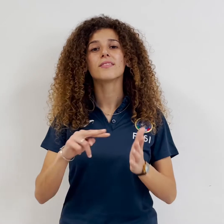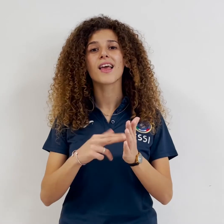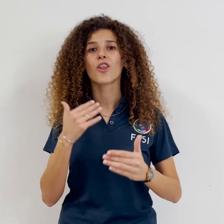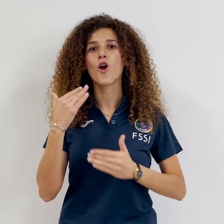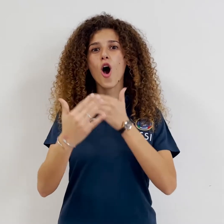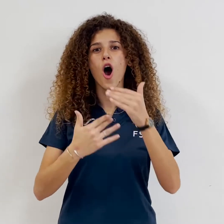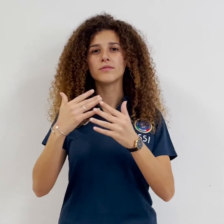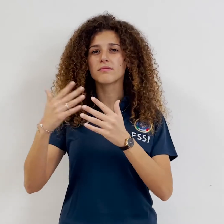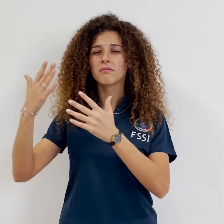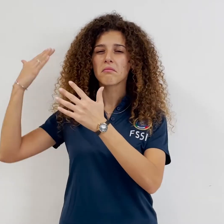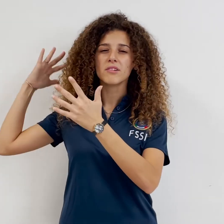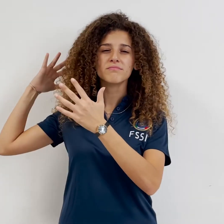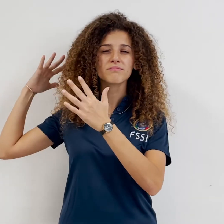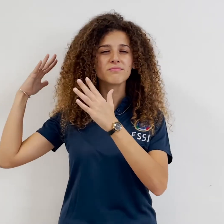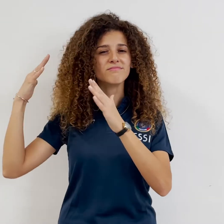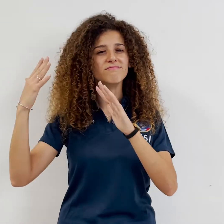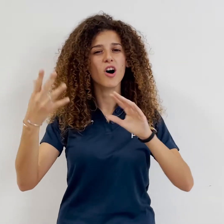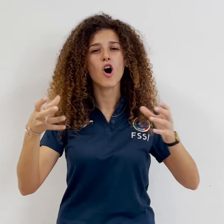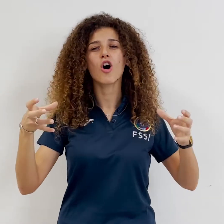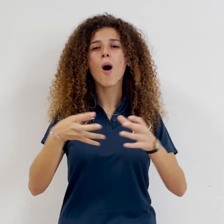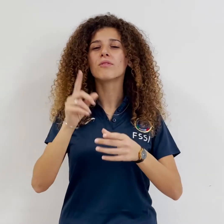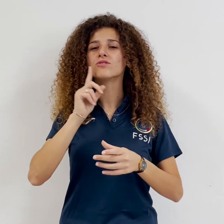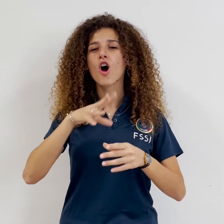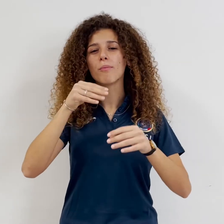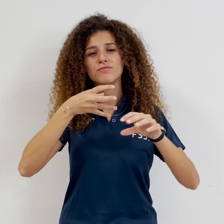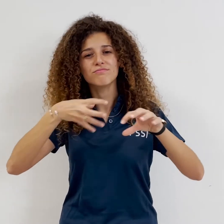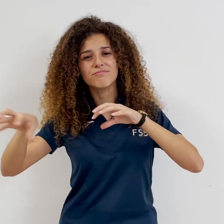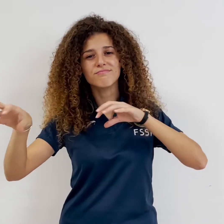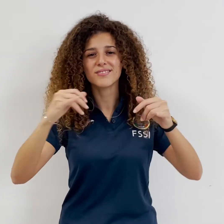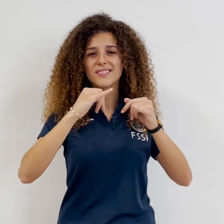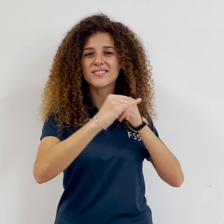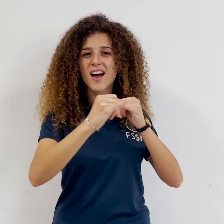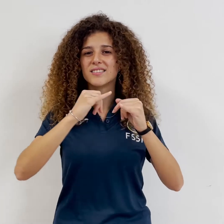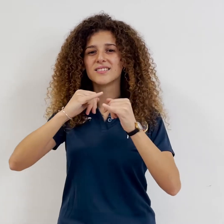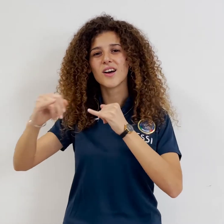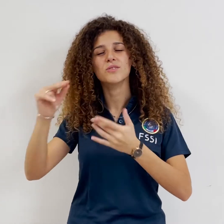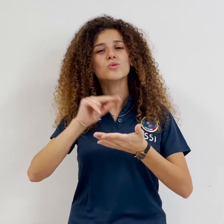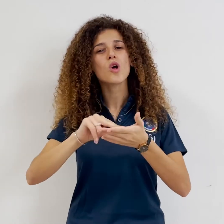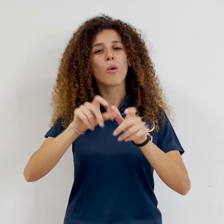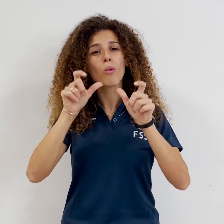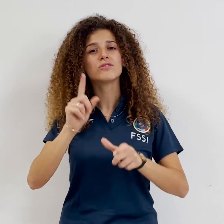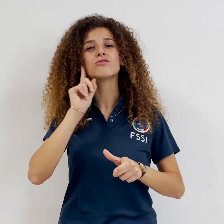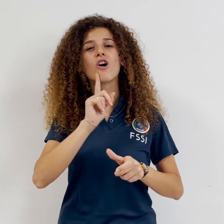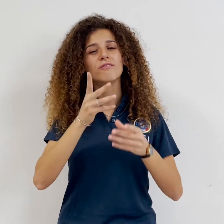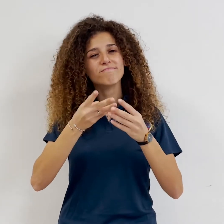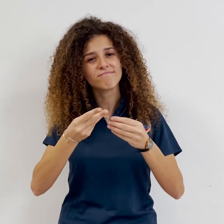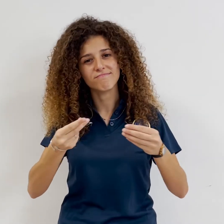L'avvento della tecnologia che ha connesso la comunità a distanza, la chiusura delle scuole speciali e una riduzione